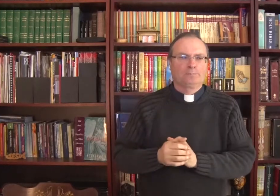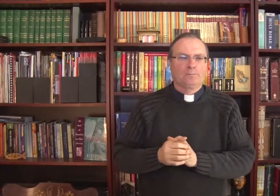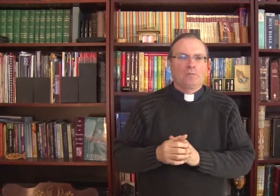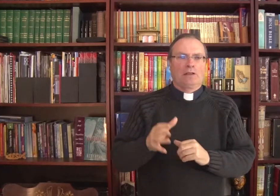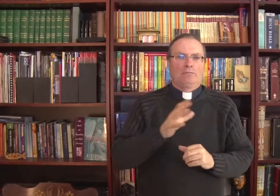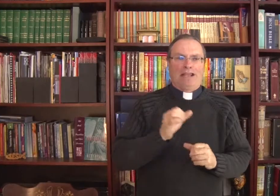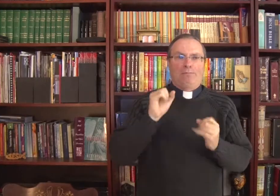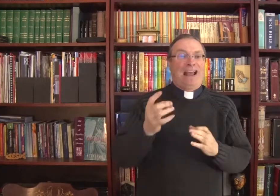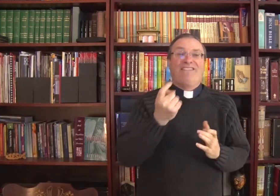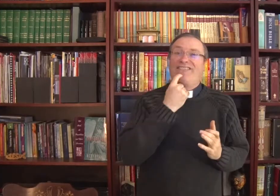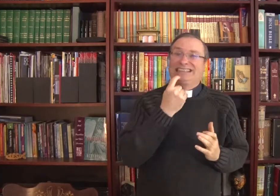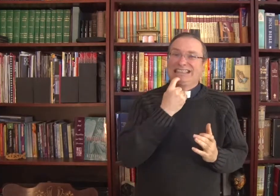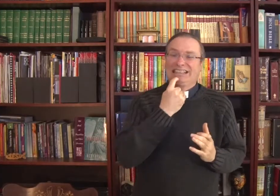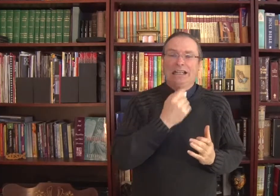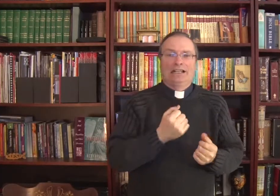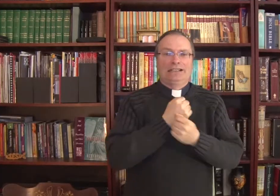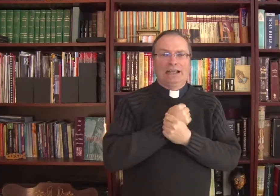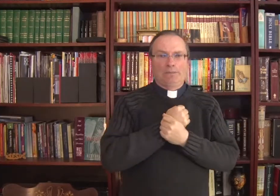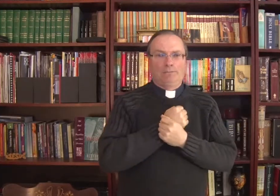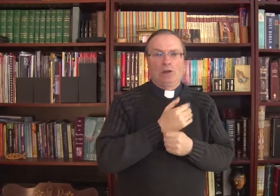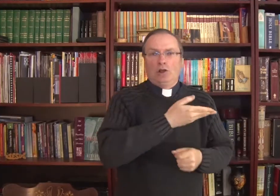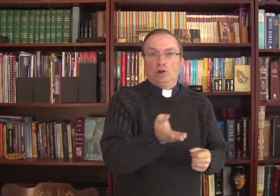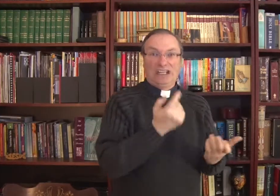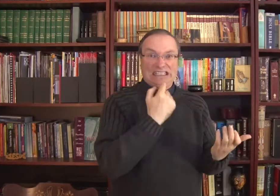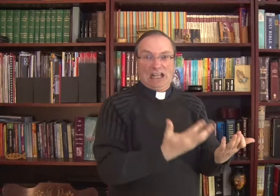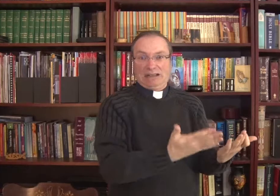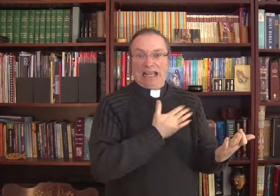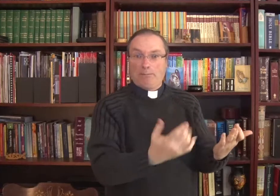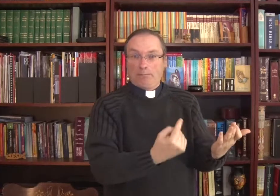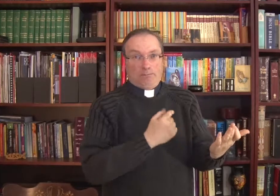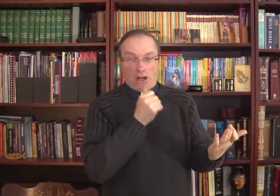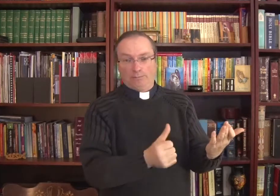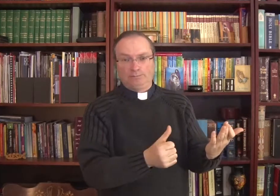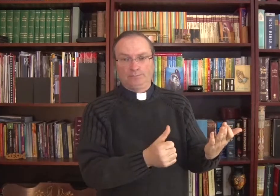Mais il n’est pas facile d’aimer ceux qu’on nous aime pas.